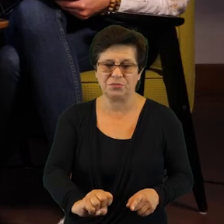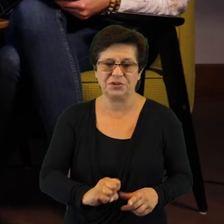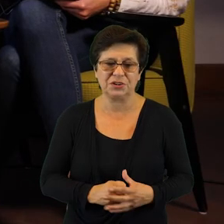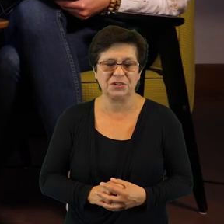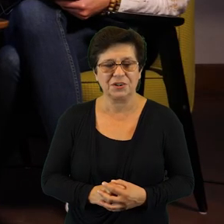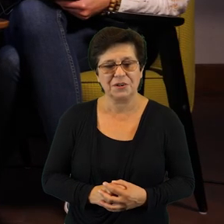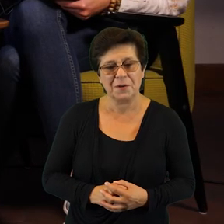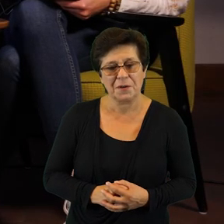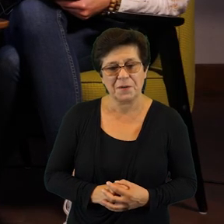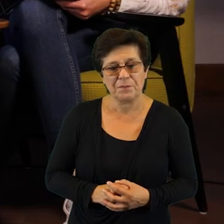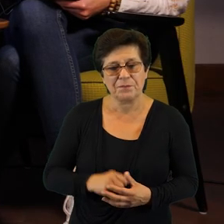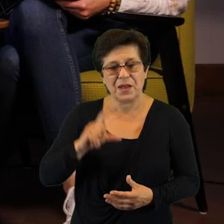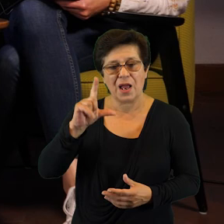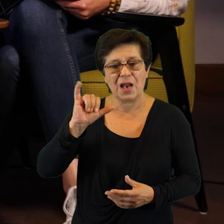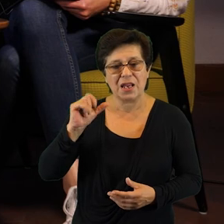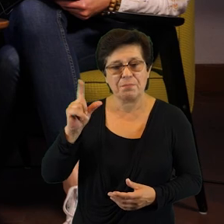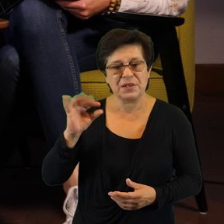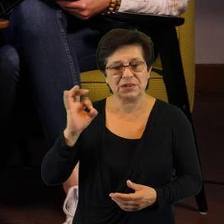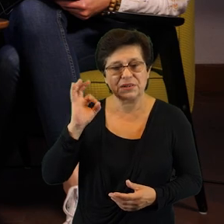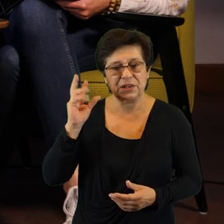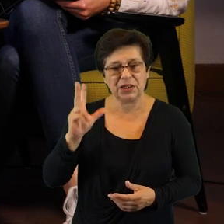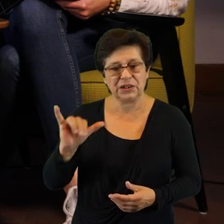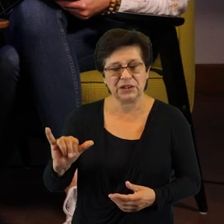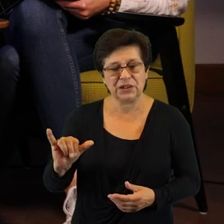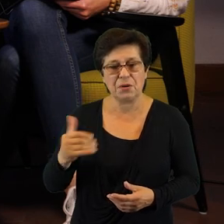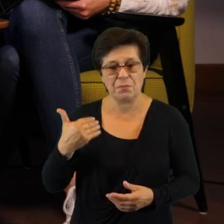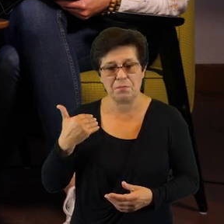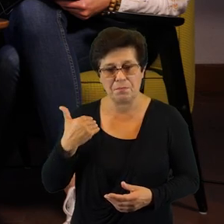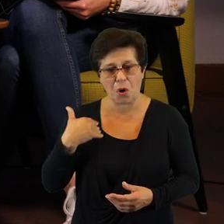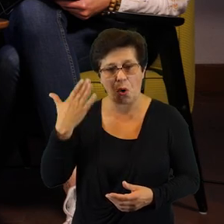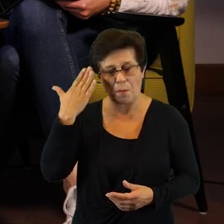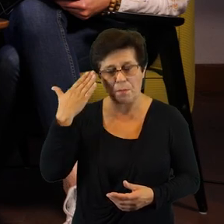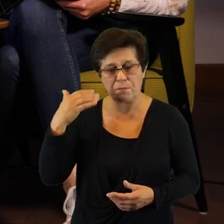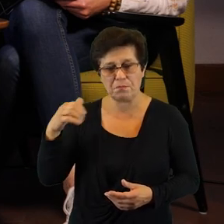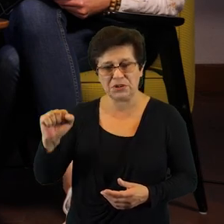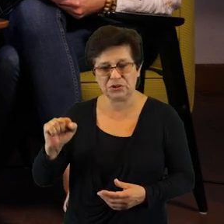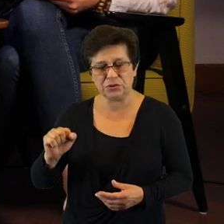Lipski, który był również wielkim mistrzem loży masońskiej Kopernik,